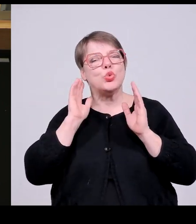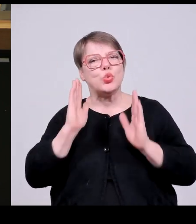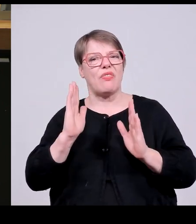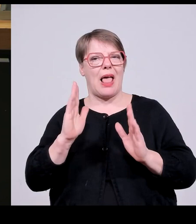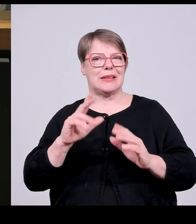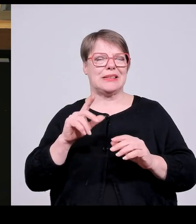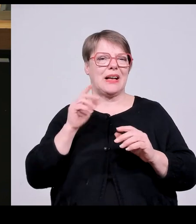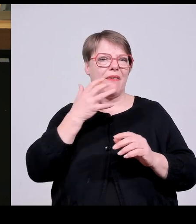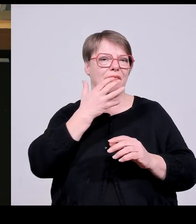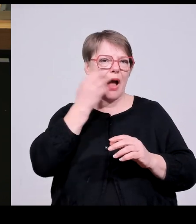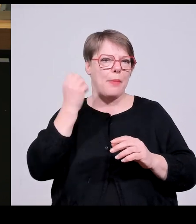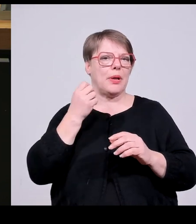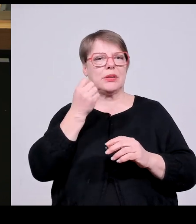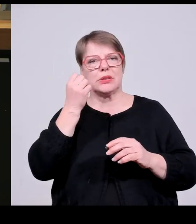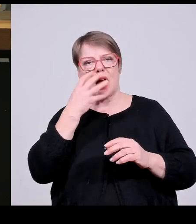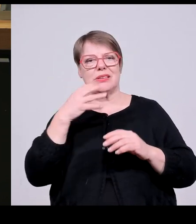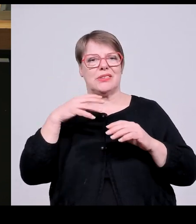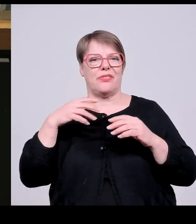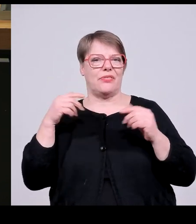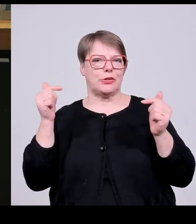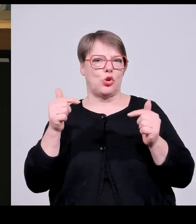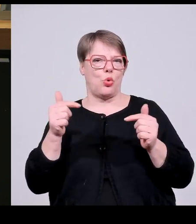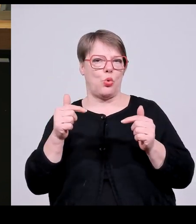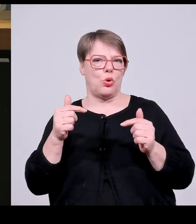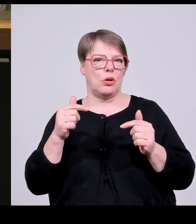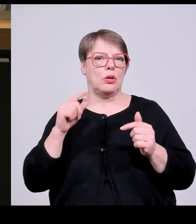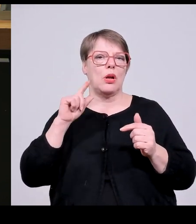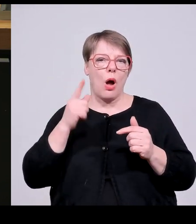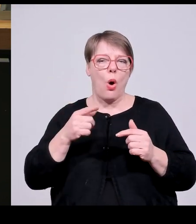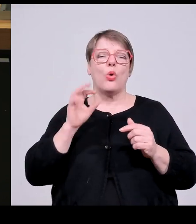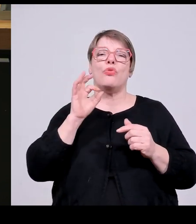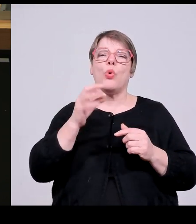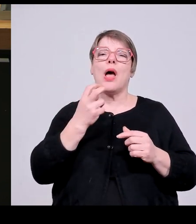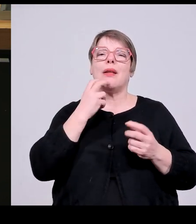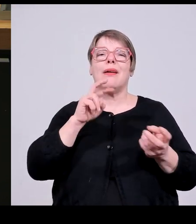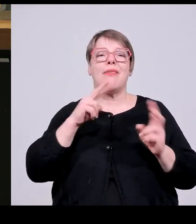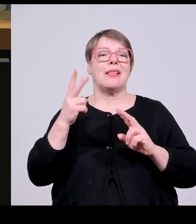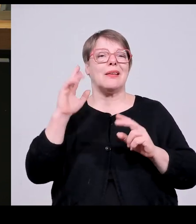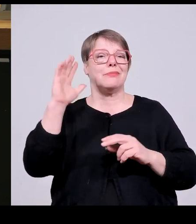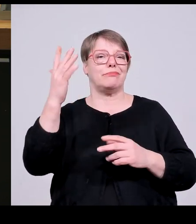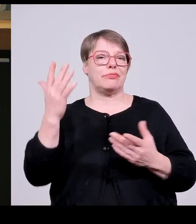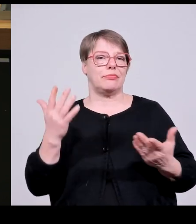Von wegen erster und zweiter Schritt Das ist ganz essenziell für die Belegschaften, dass sie wissen, was auf sie zukommt.